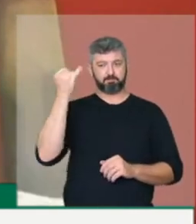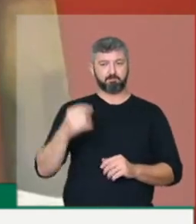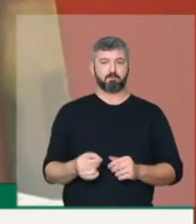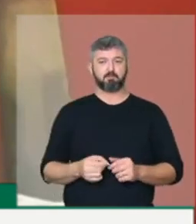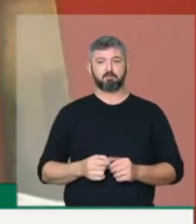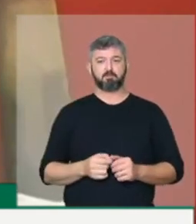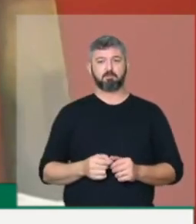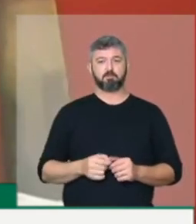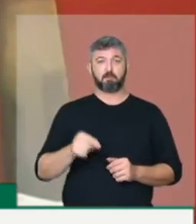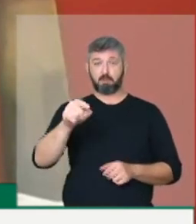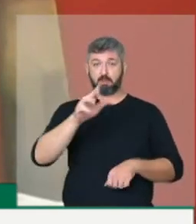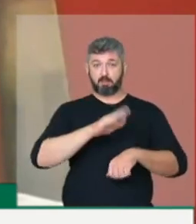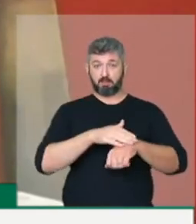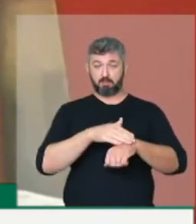IMPORTANTE PRORROGAR ESSE PERÍODO NECESSÁRIO PARA